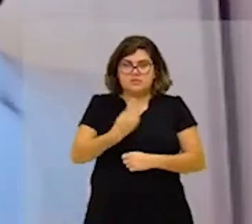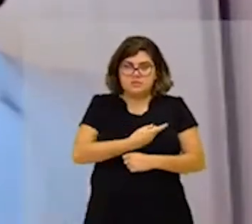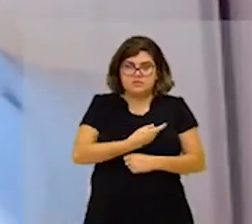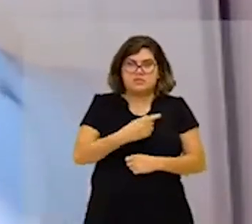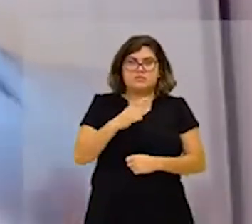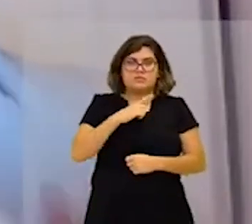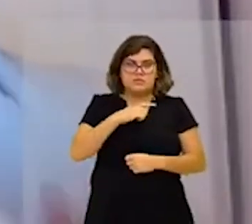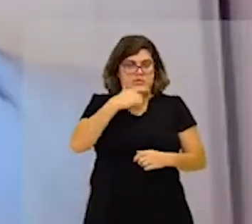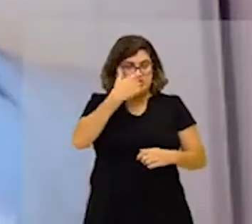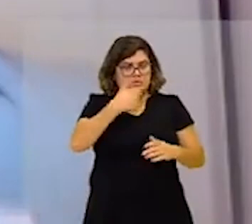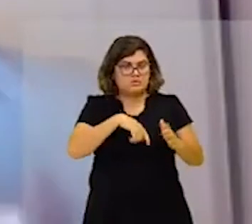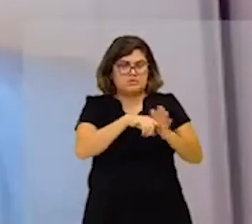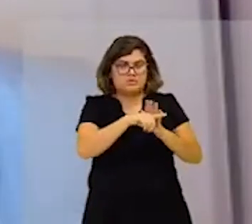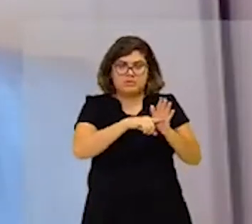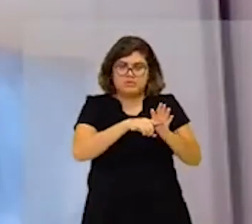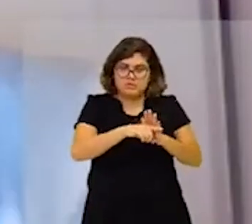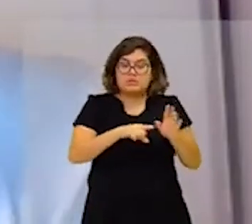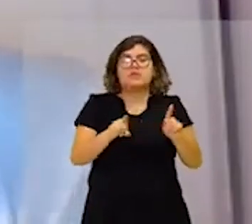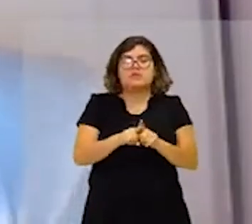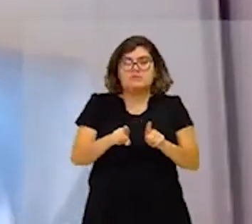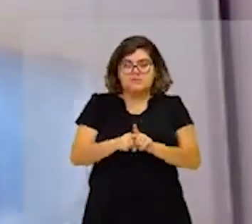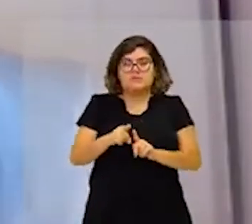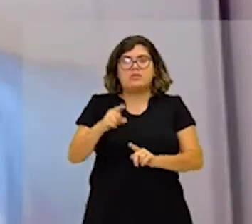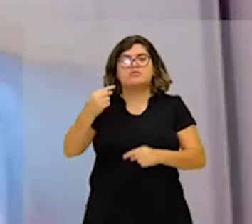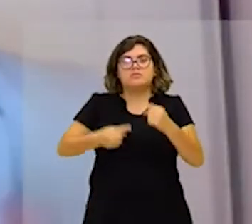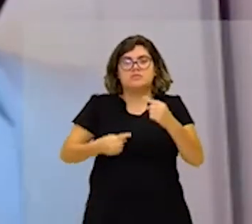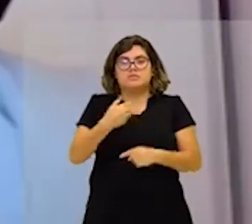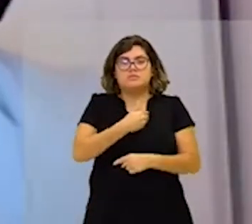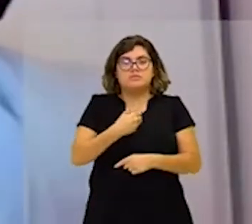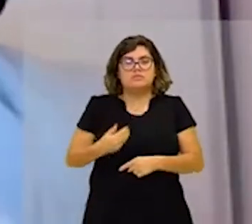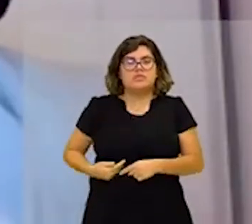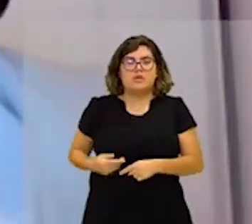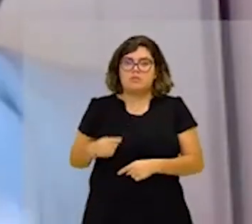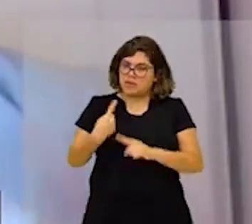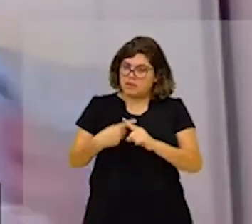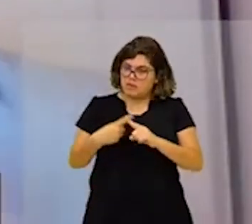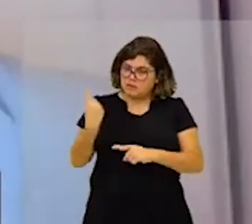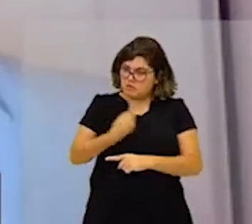de pesquisa e também aumento política pública Porque nós não participamos nas decisões sobre